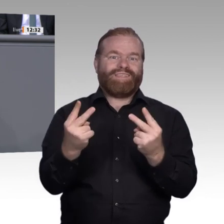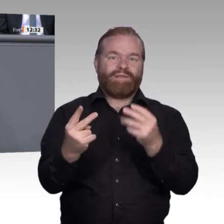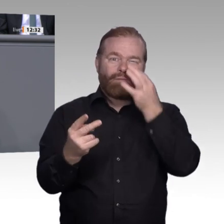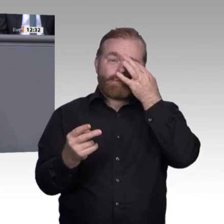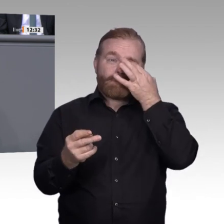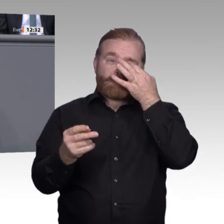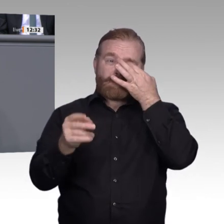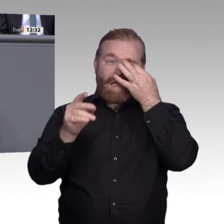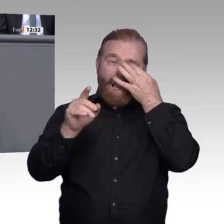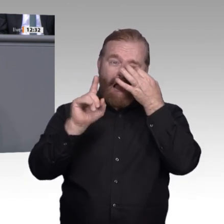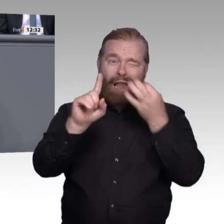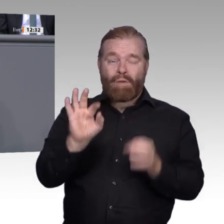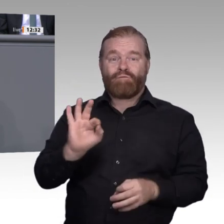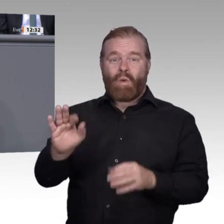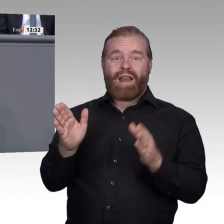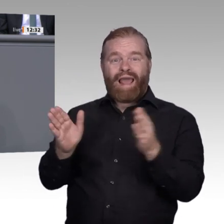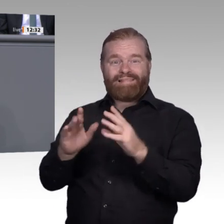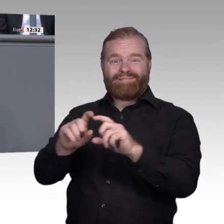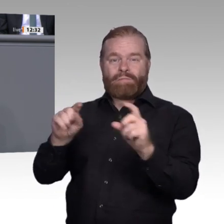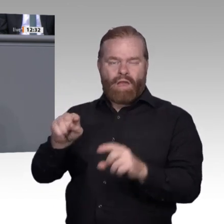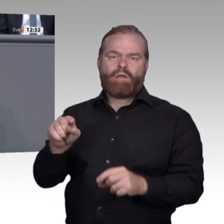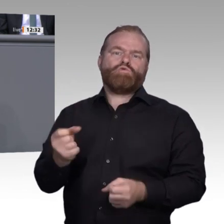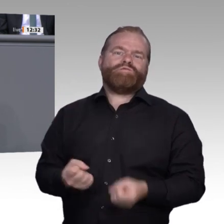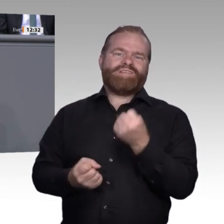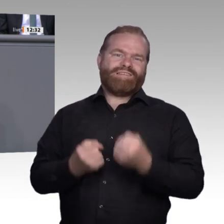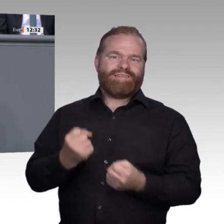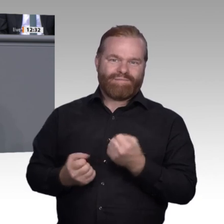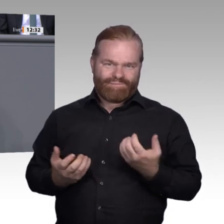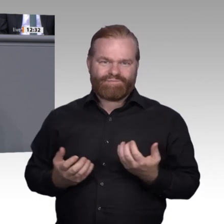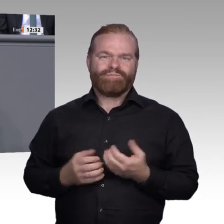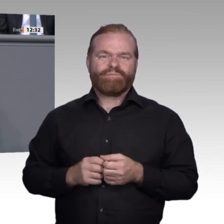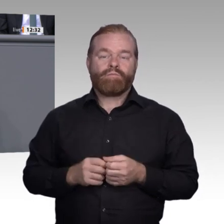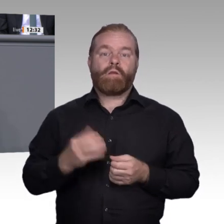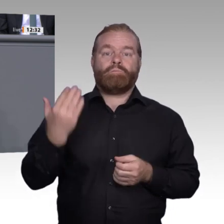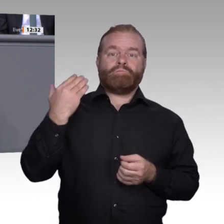eine zeitgemäße digitale Infrastruktur. Dafür haben wir bereits 3,5